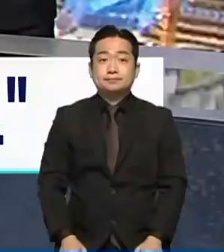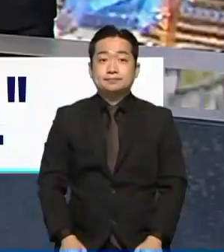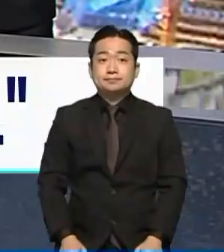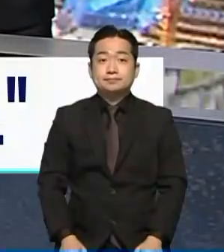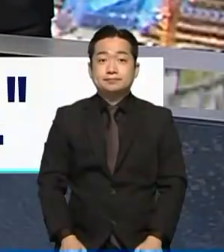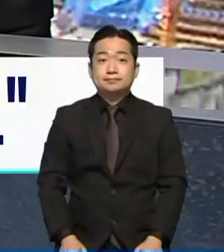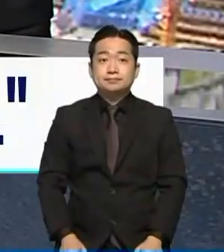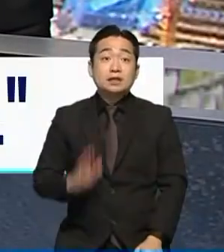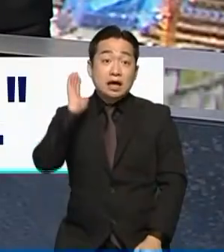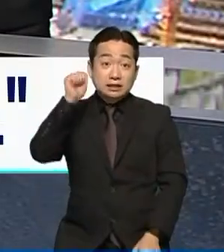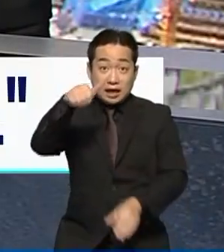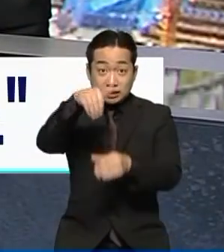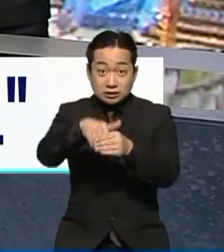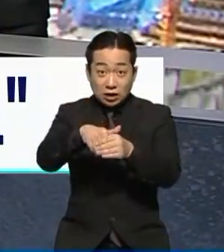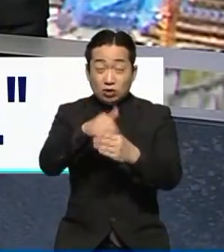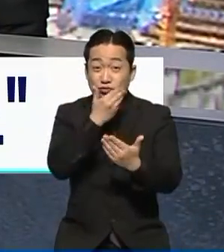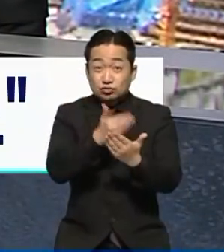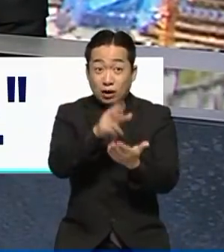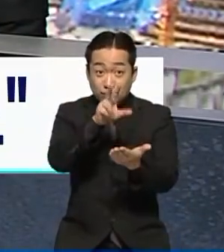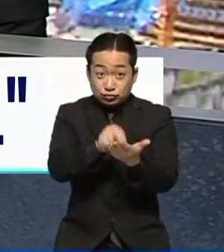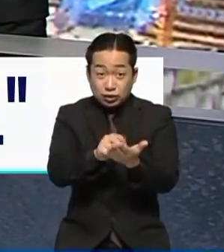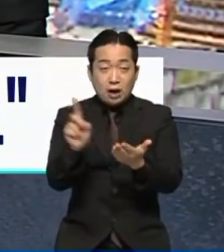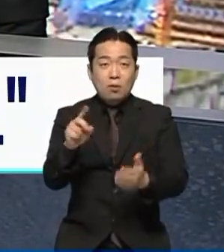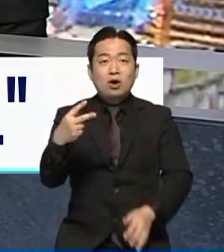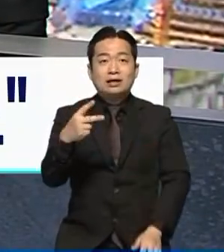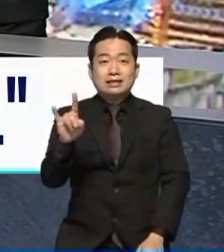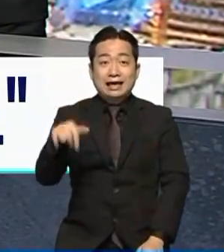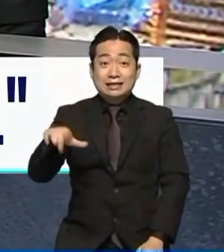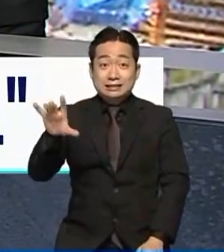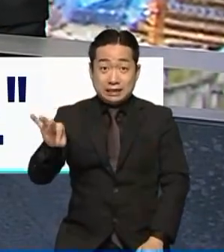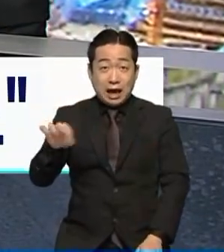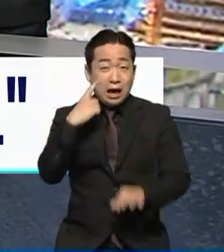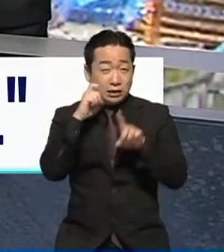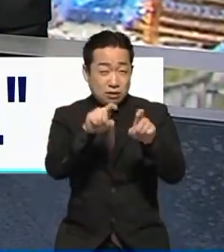(앵커) 대선 최대 이슈였던 대장동 의혹 사건 특별검사추진도 다시 논의될